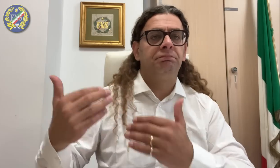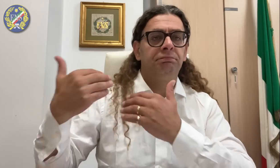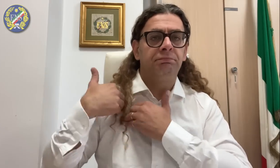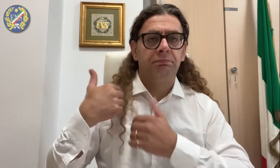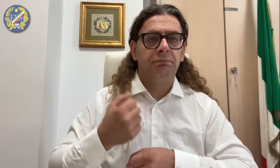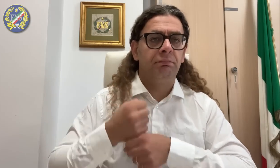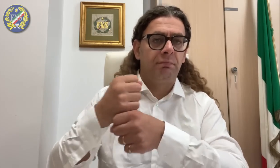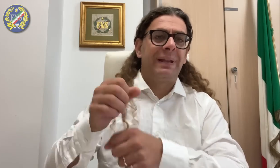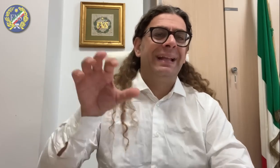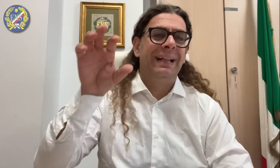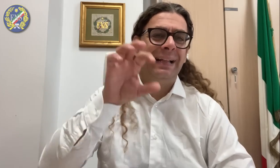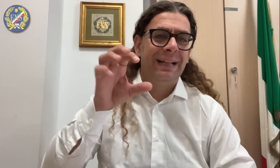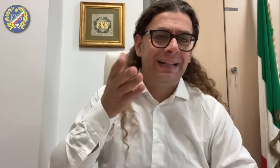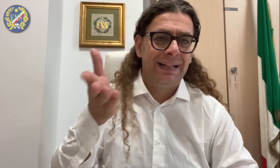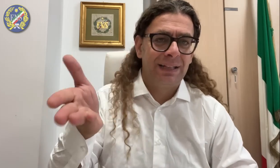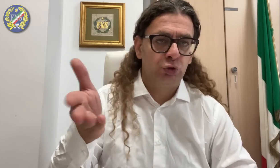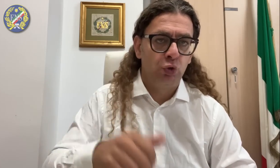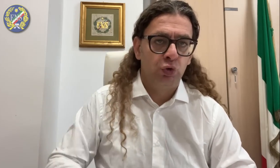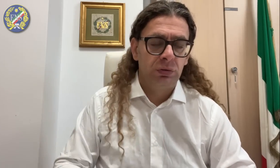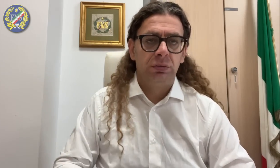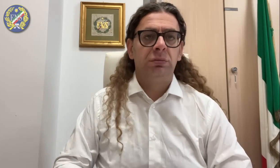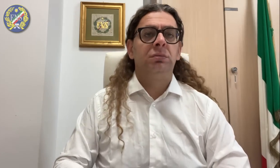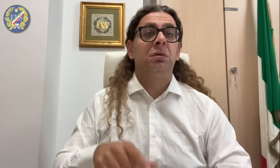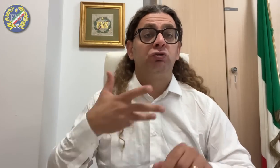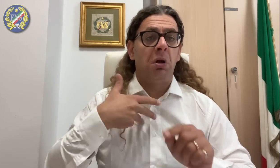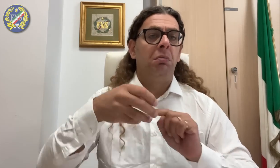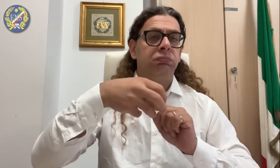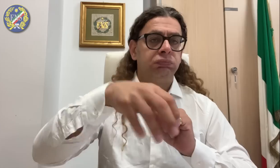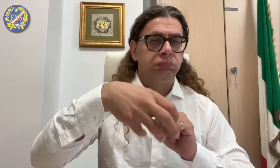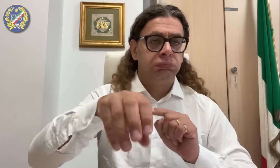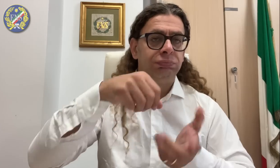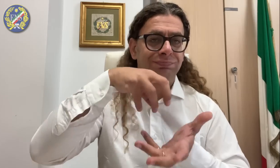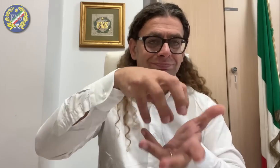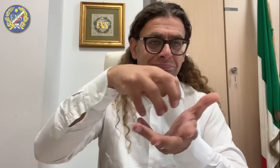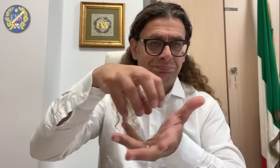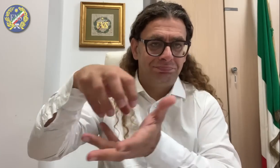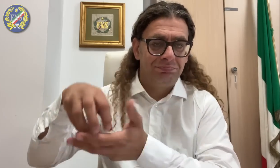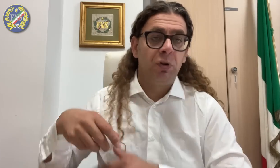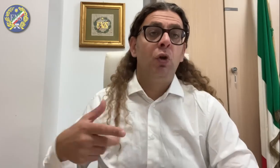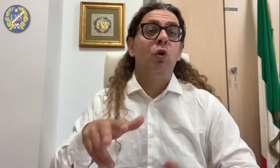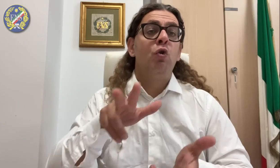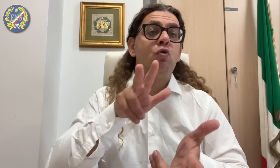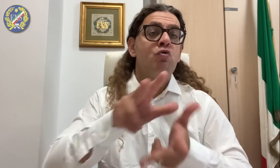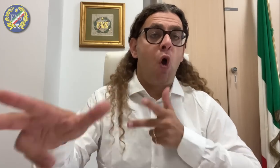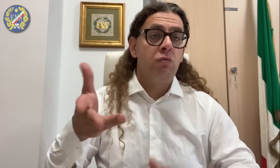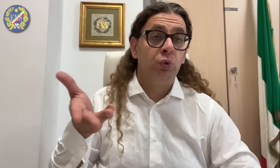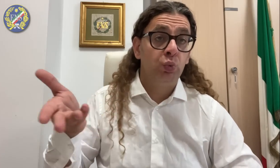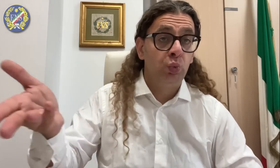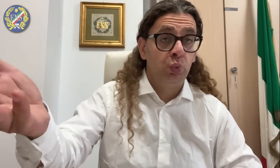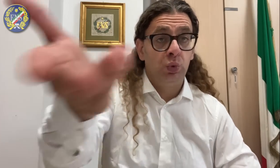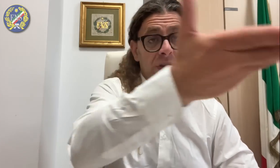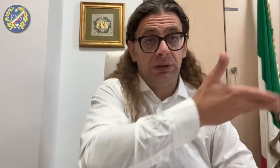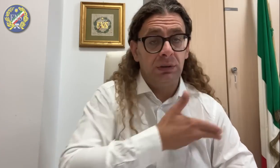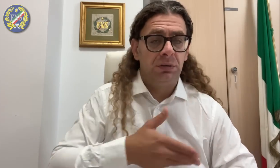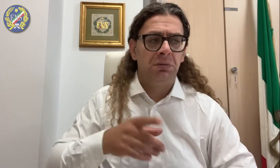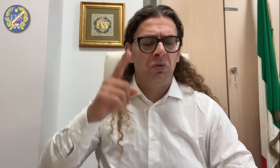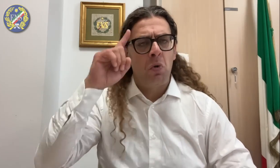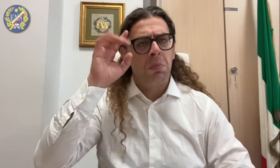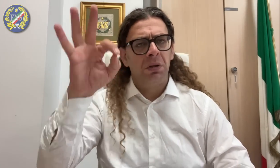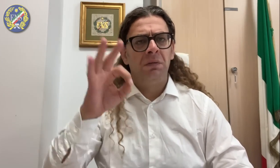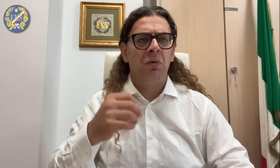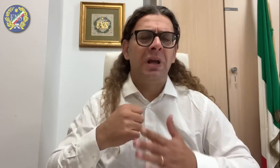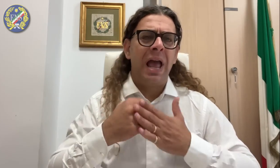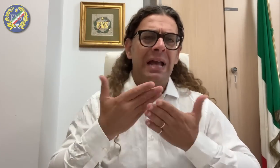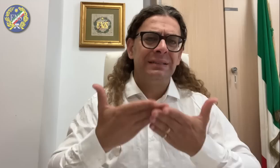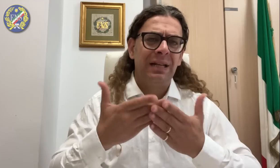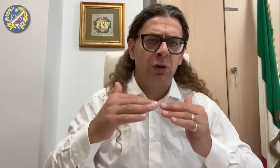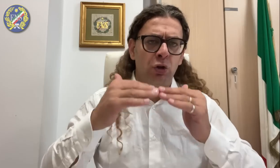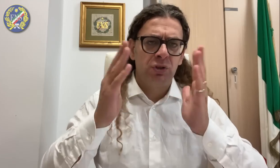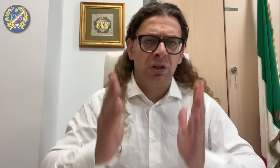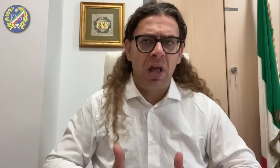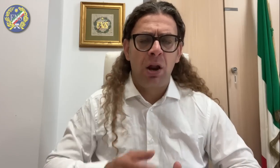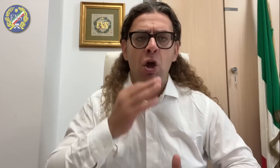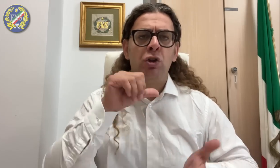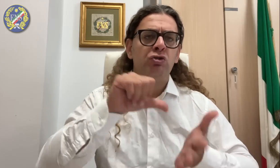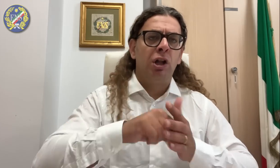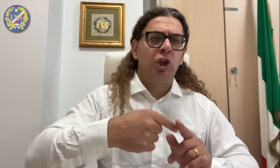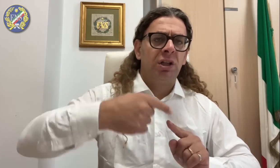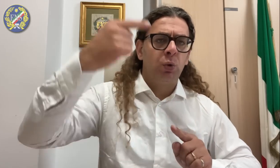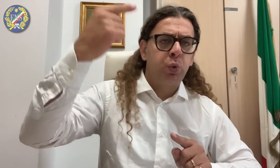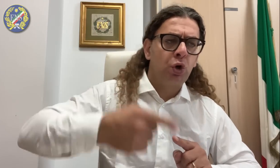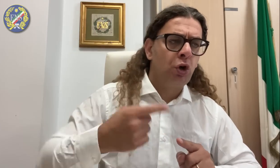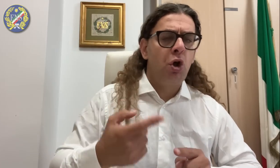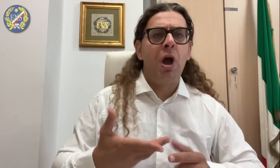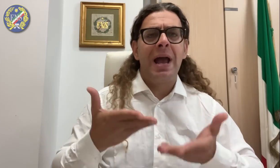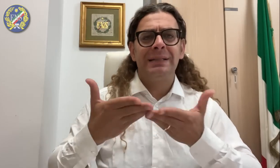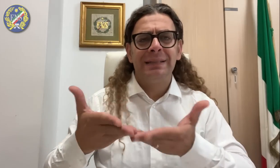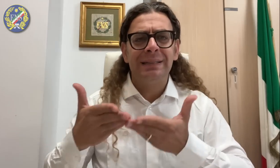la cui gestione è stata affidata alle Regioni. I fondi sono stati ripartiti tra i Comuni, lo scopo è quello di garantire assistenza domiciliare, aprire centri diurni, fornire